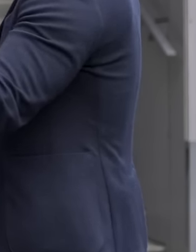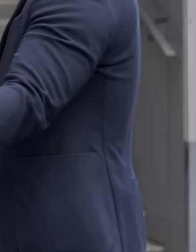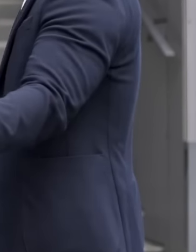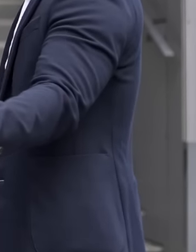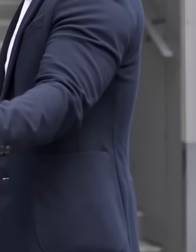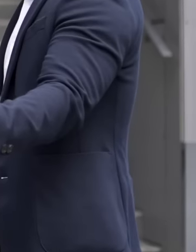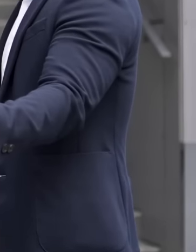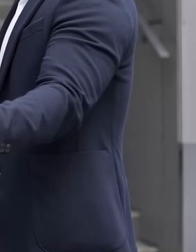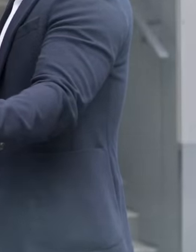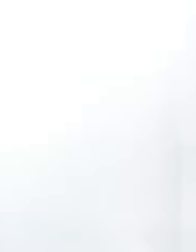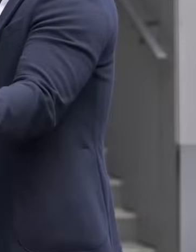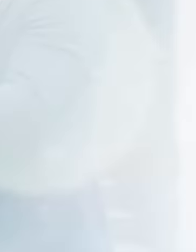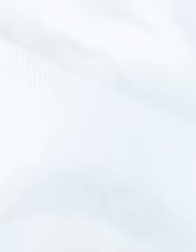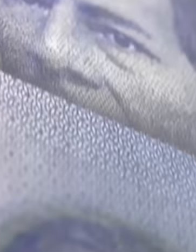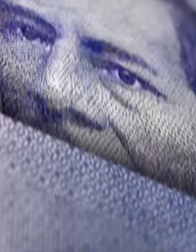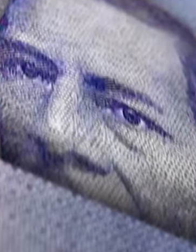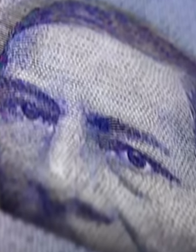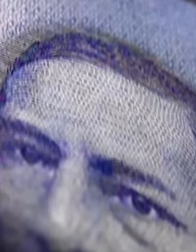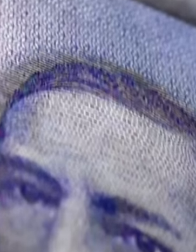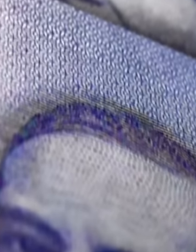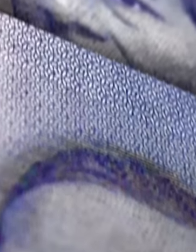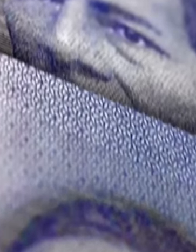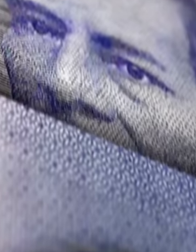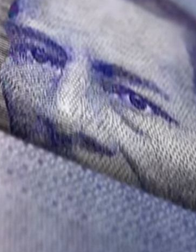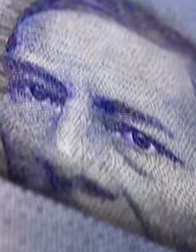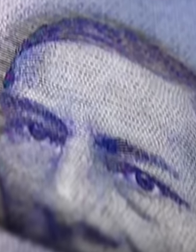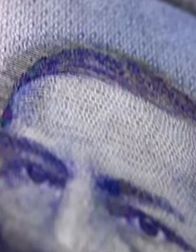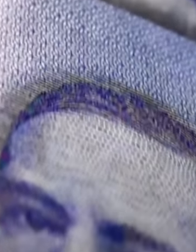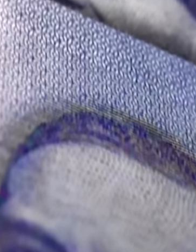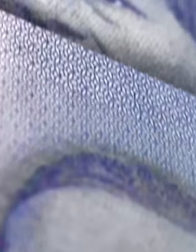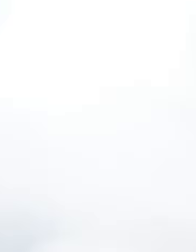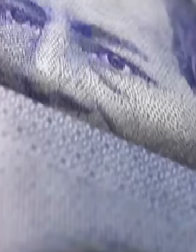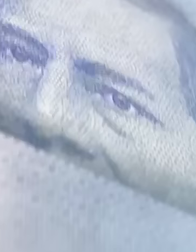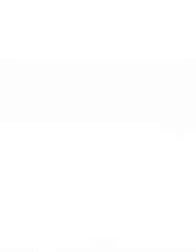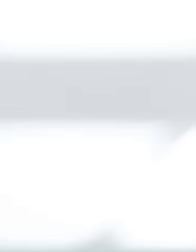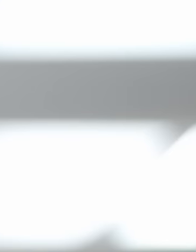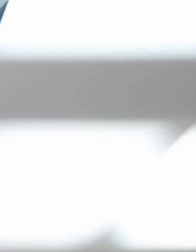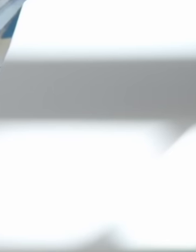años engañaron a México. Evadían millones de pesos en impuestos y pagaban sueldos